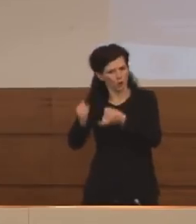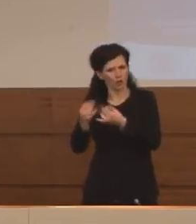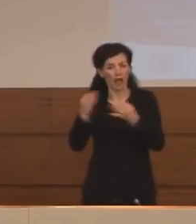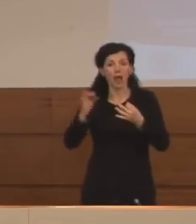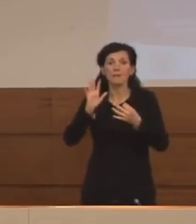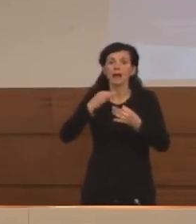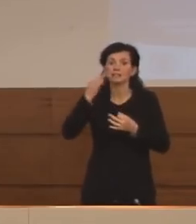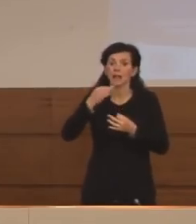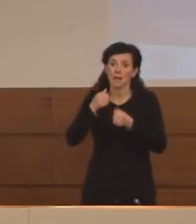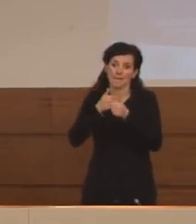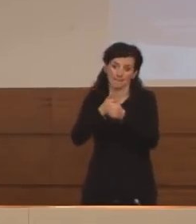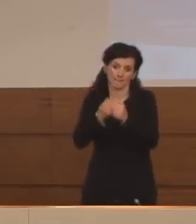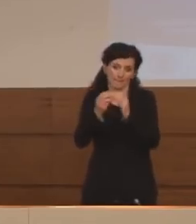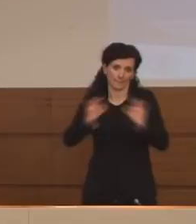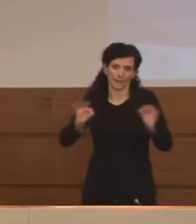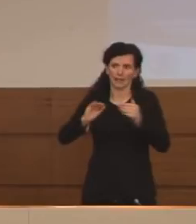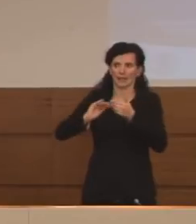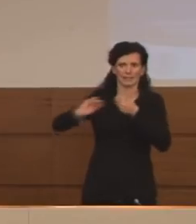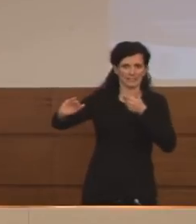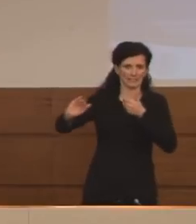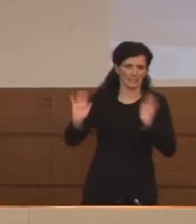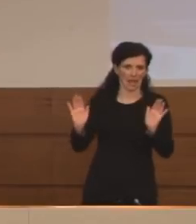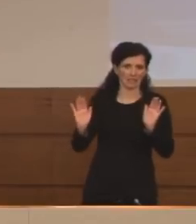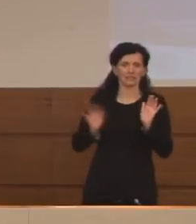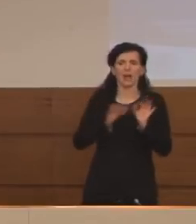non è che deroga rispetto alle regole.